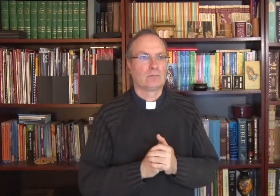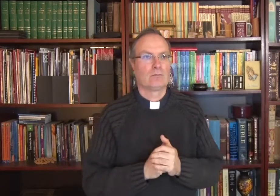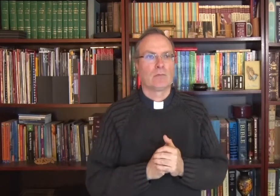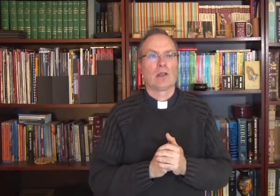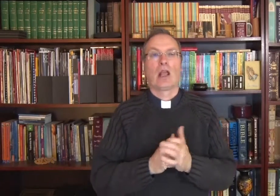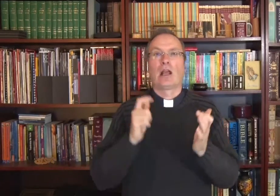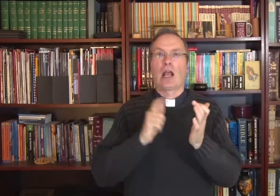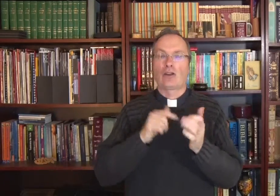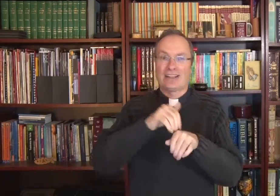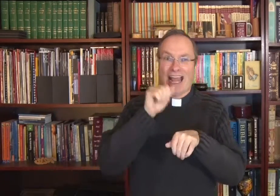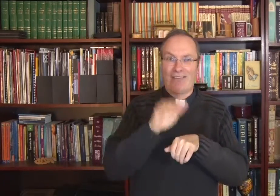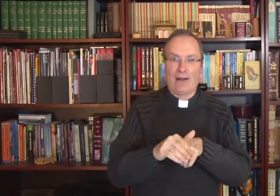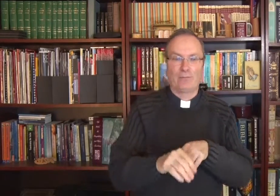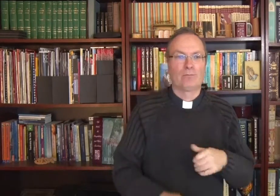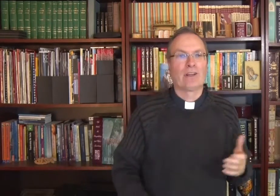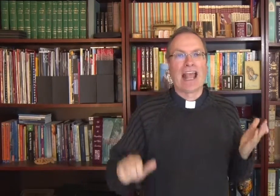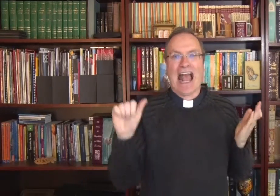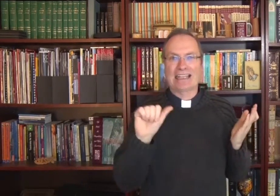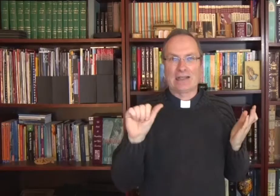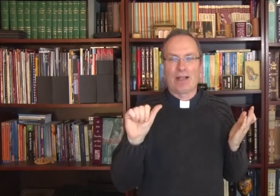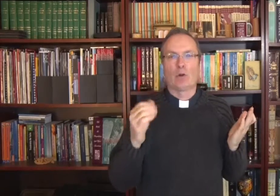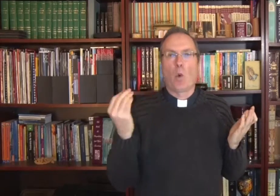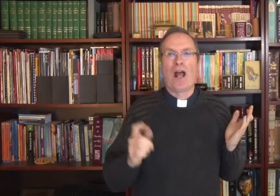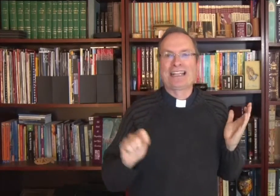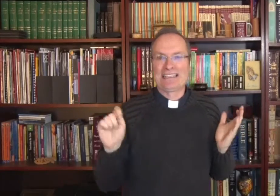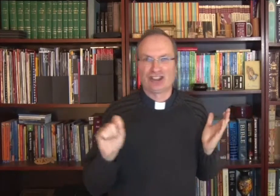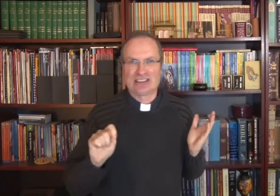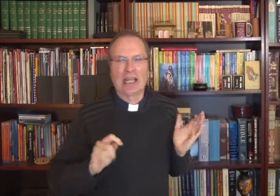Lorsque je t’enverrai Artémas ou Tychique,